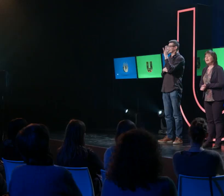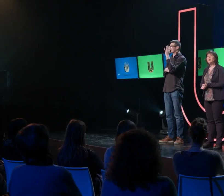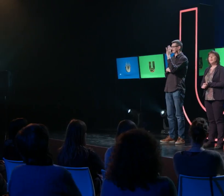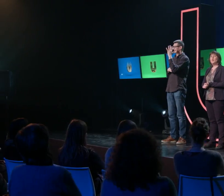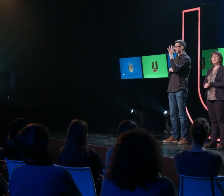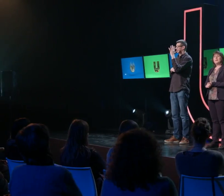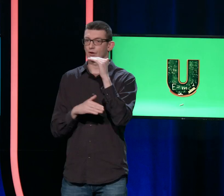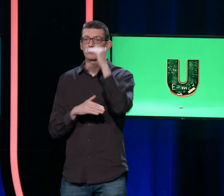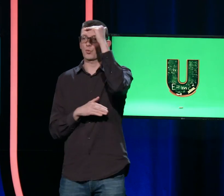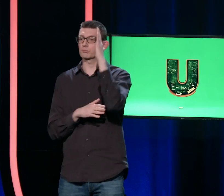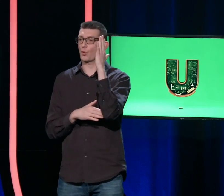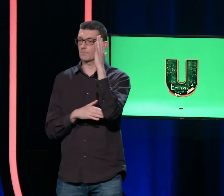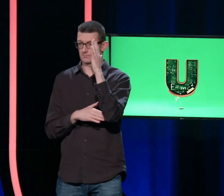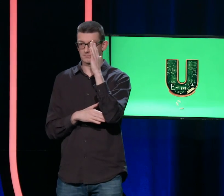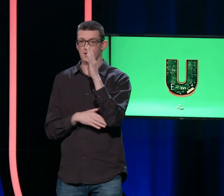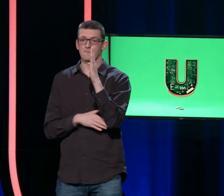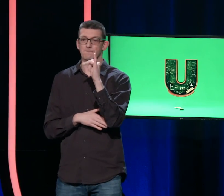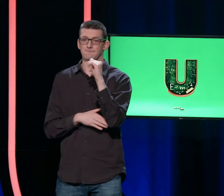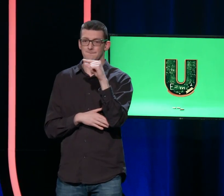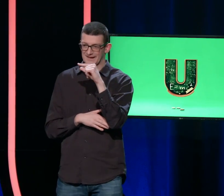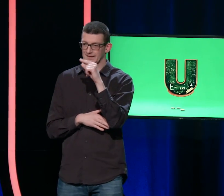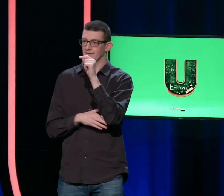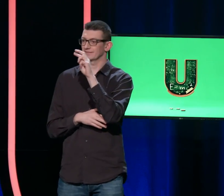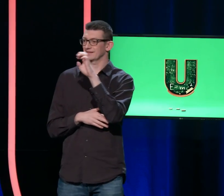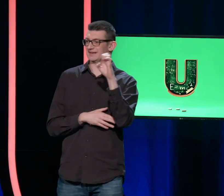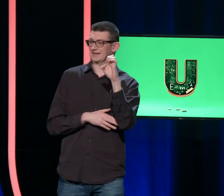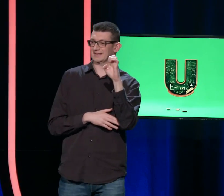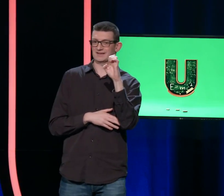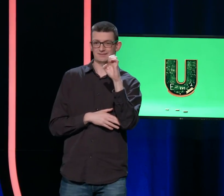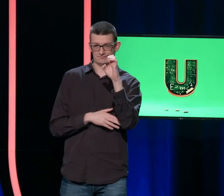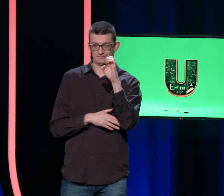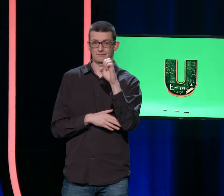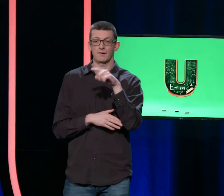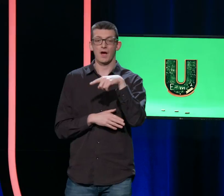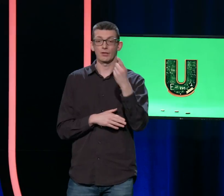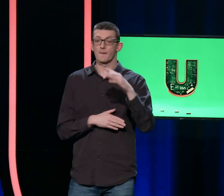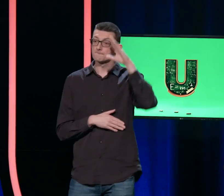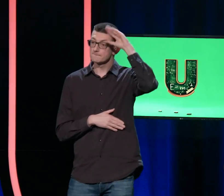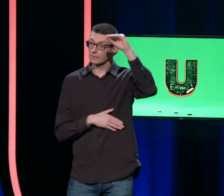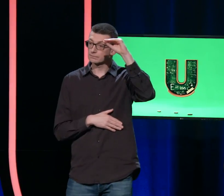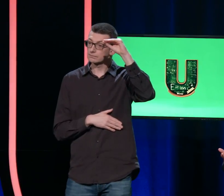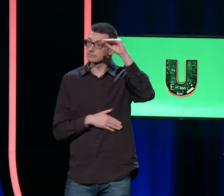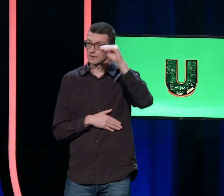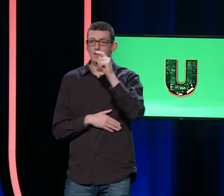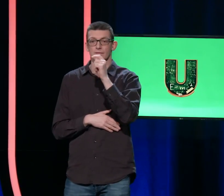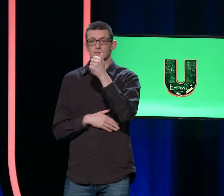Als we bijvoorbeeld het Nederlands en het Engels nemen en we nemen een woord in het Engels zoals to wake up,